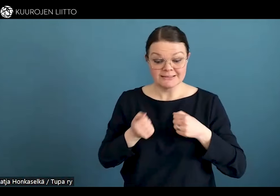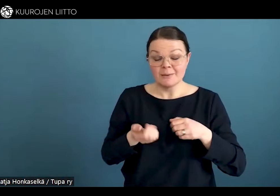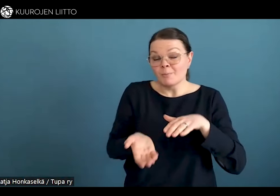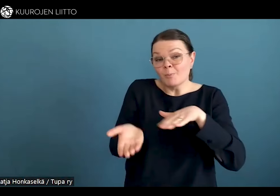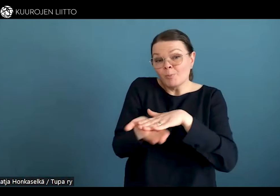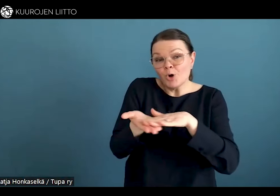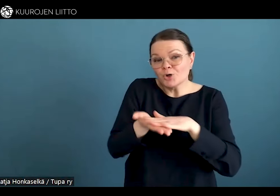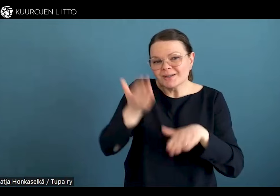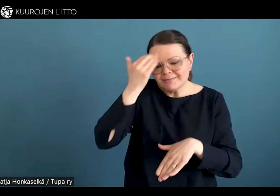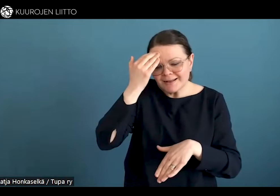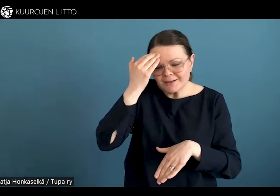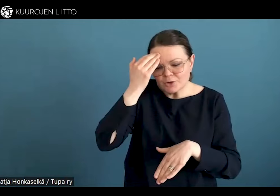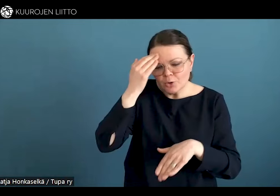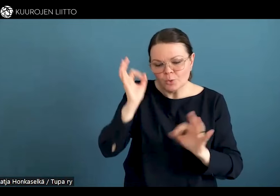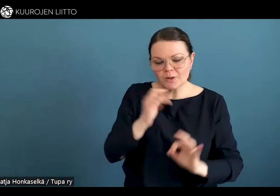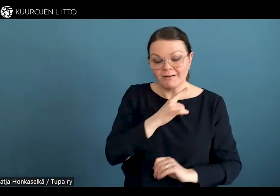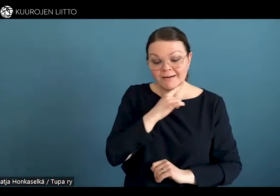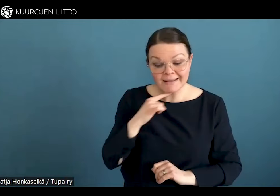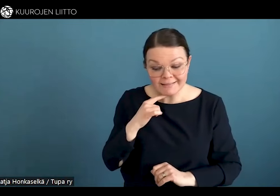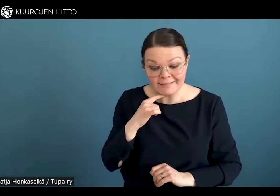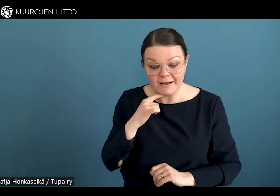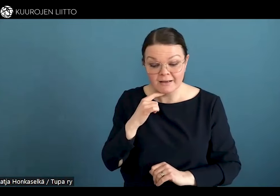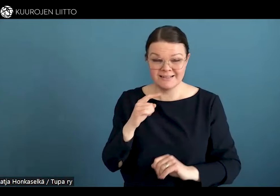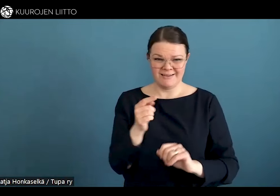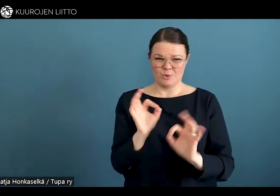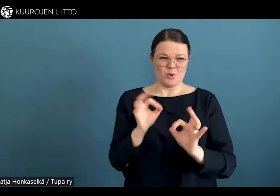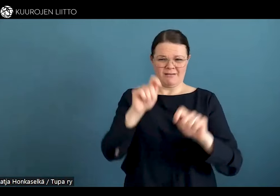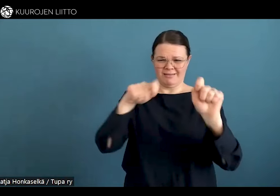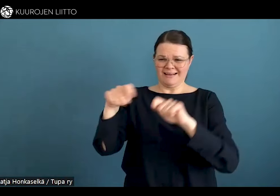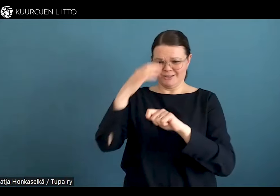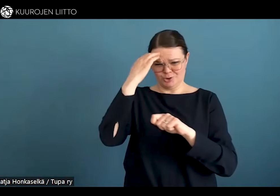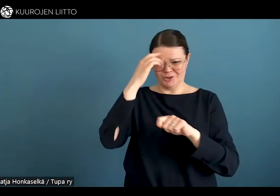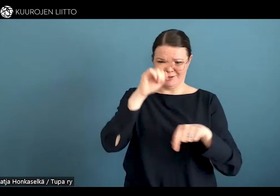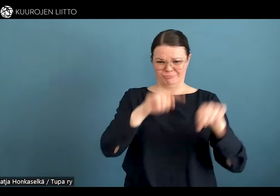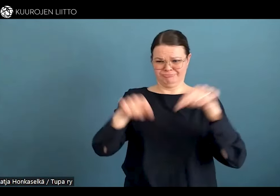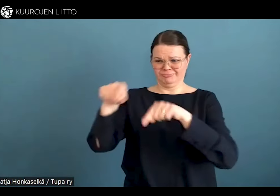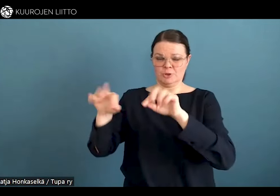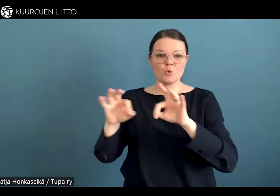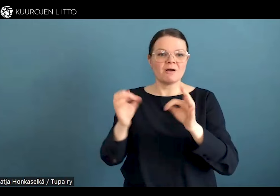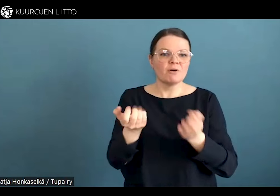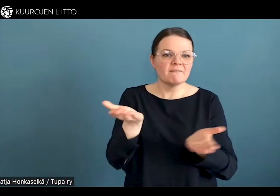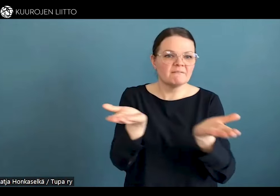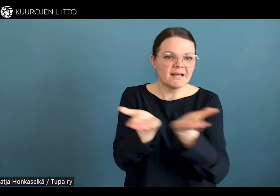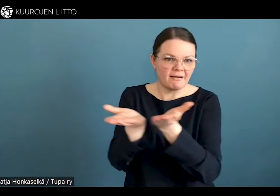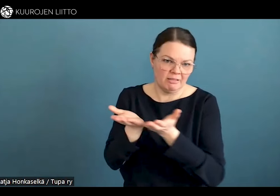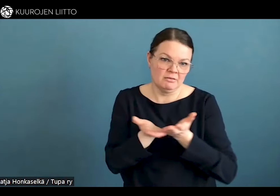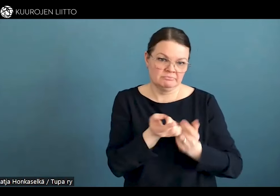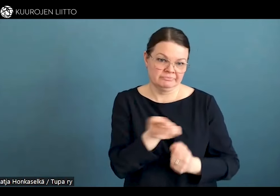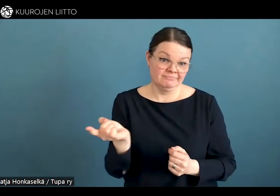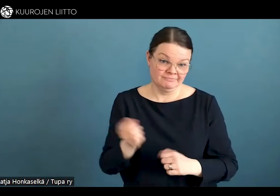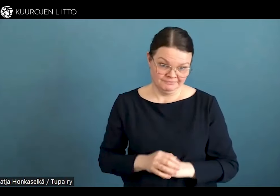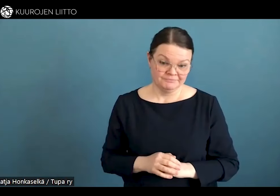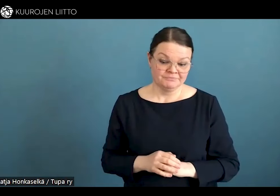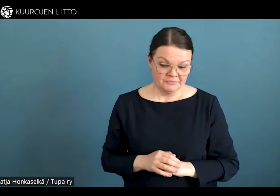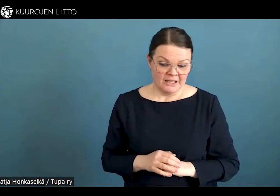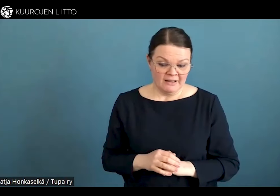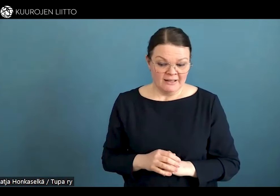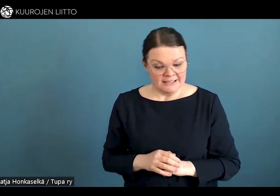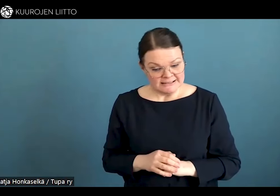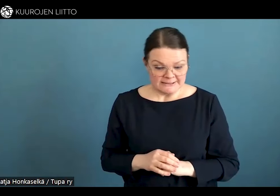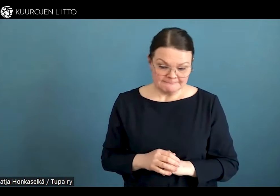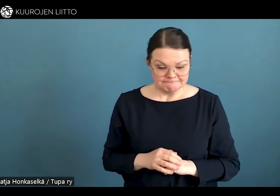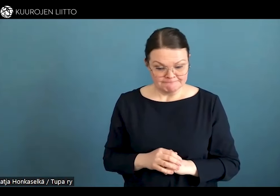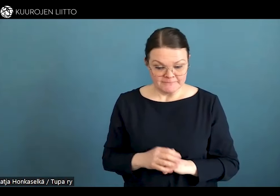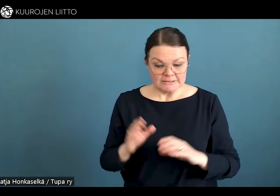Tätä tilastotietoa käytetään sittemmin vertailun lähtökohtana, -